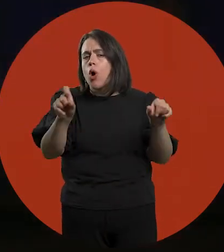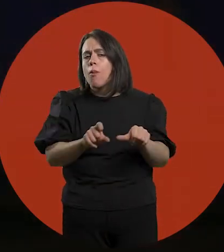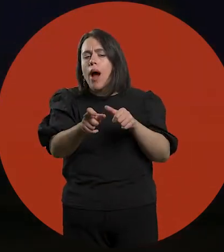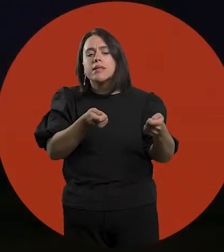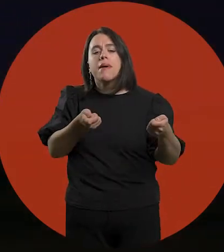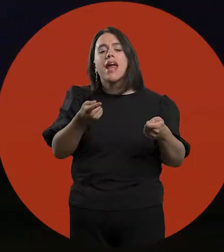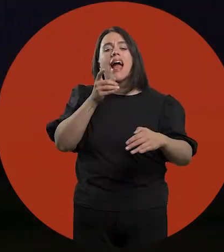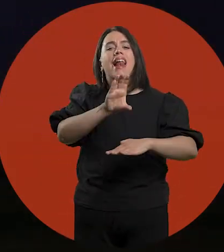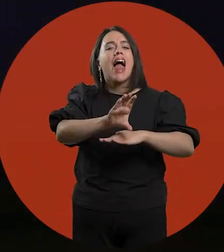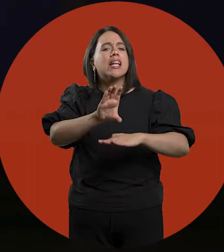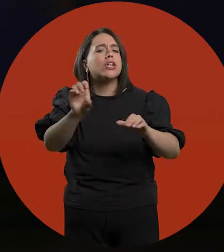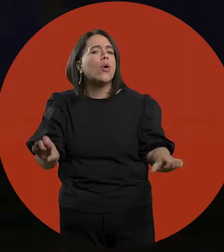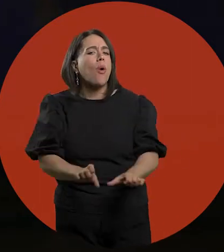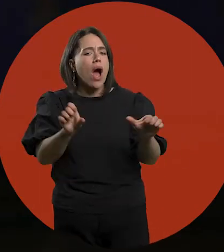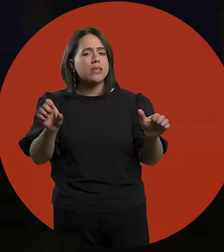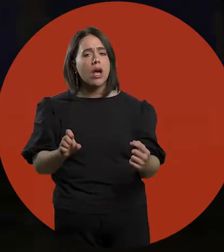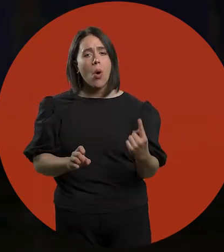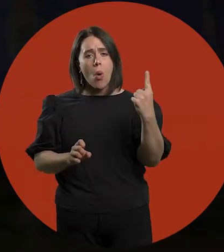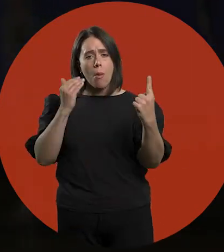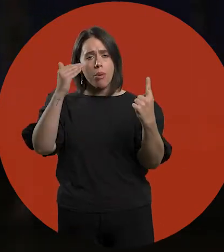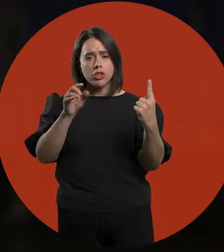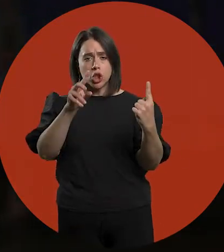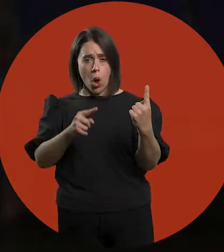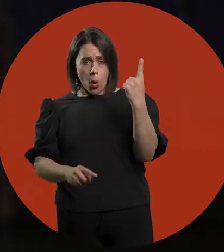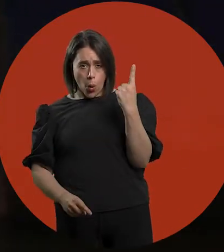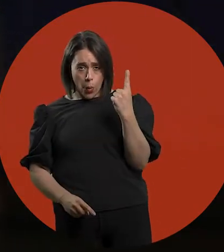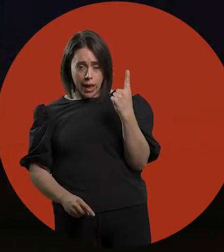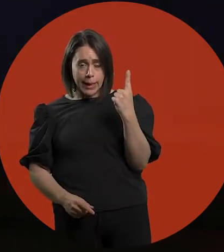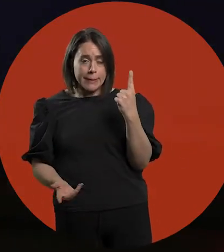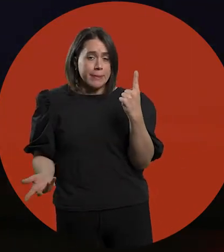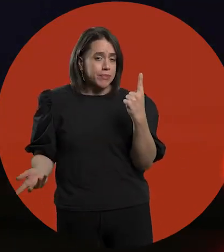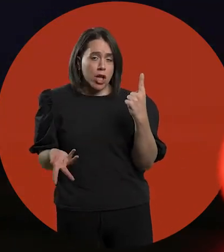Cosa que con una docente sola, ves todos los días,